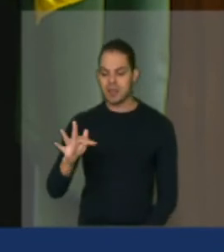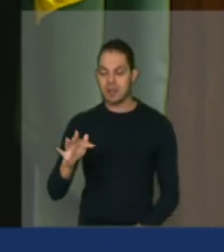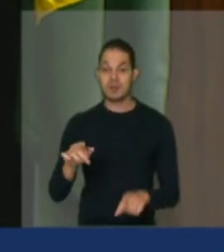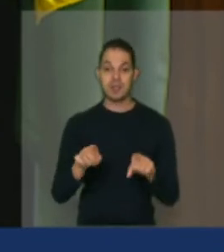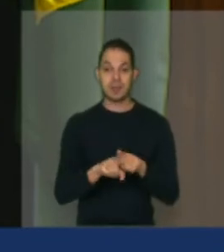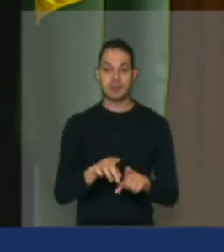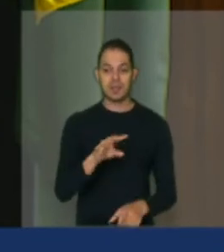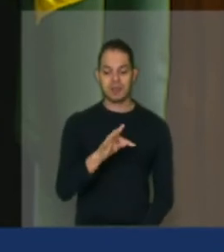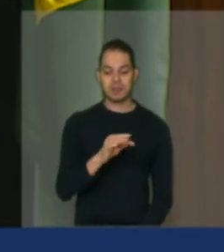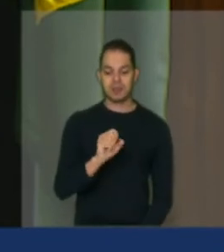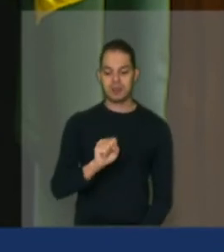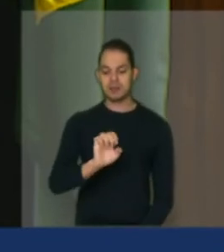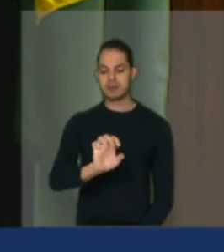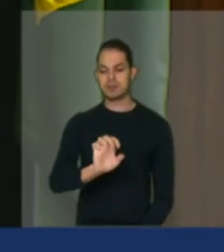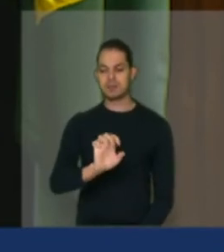LEMBRAR QUE O STF E O TSE TEVE